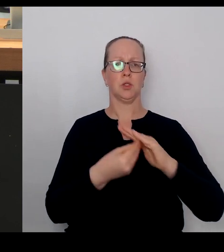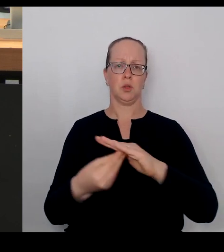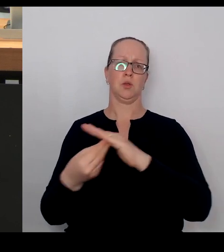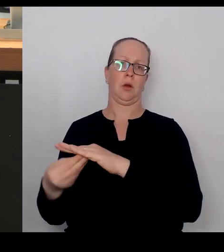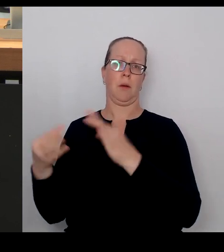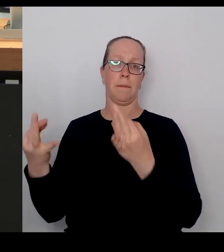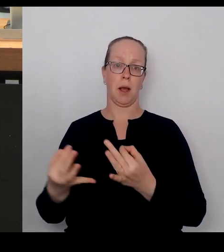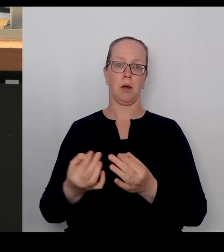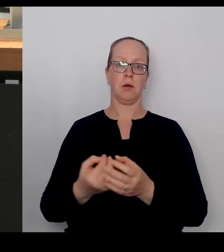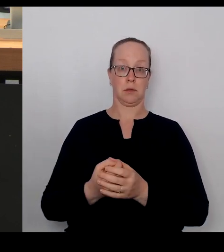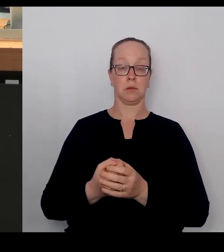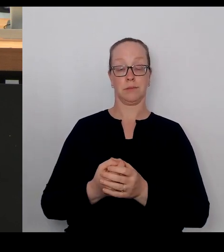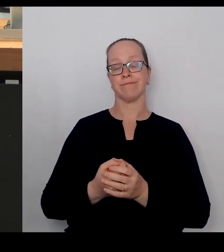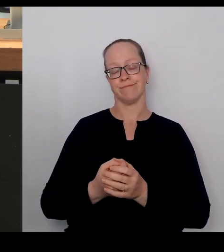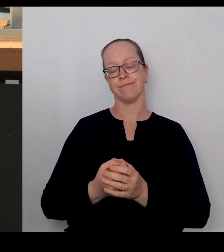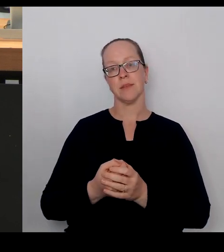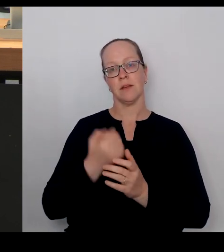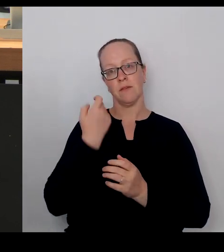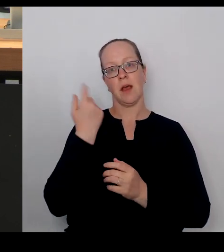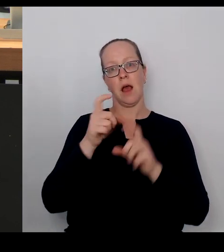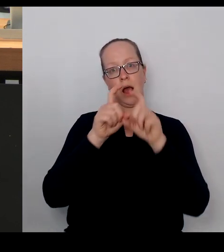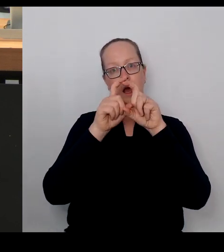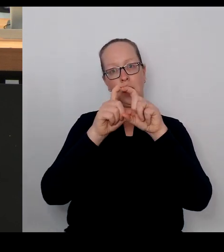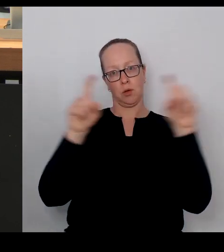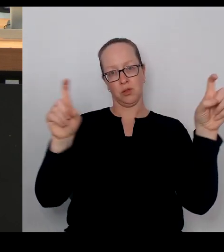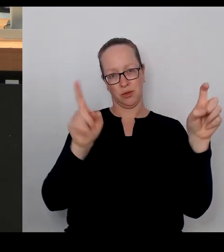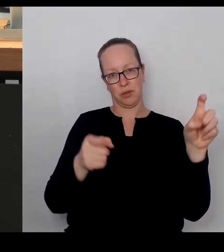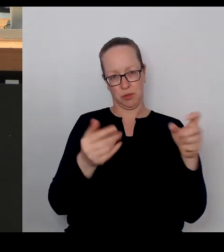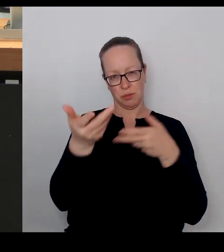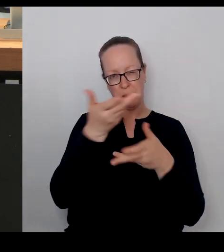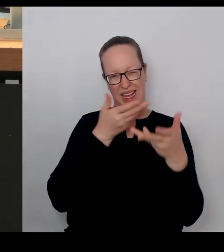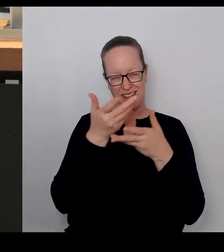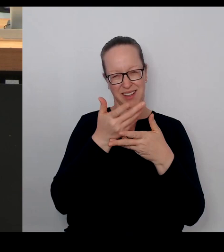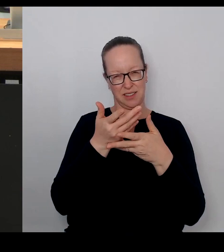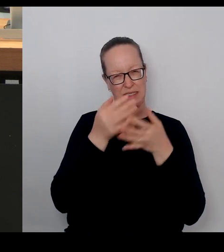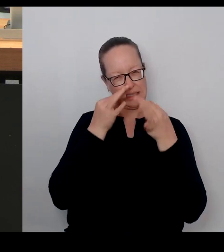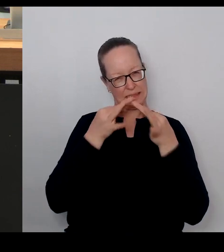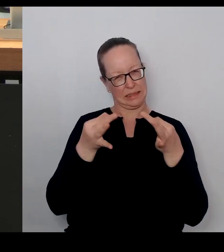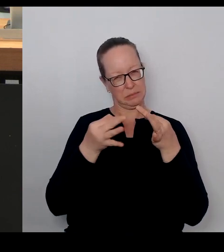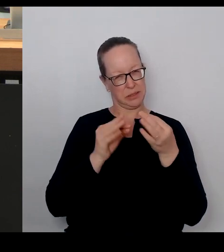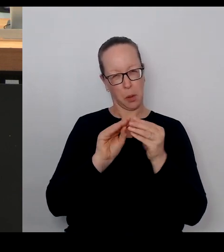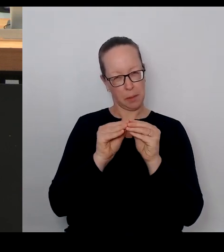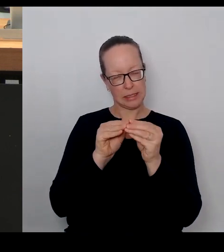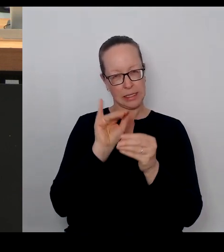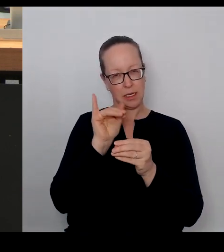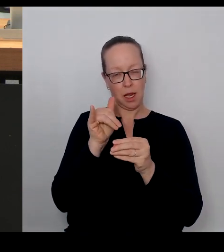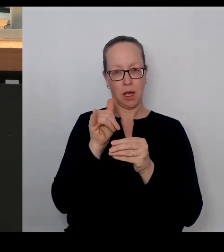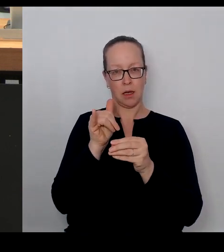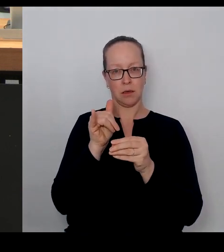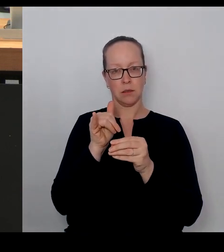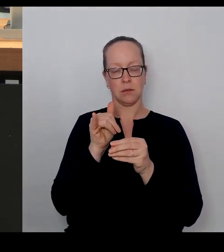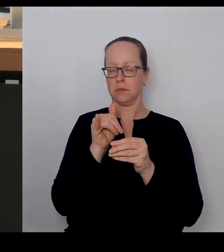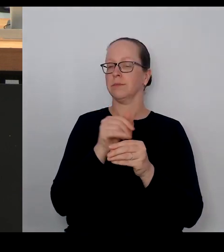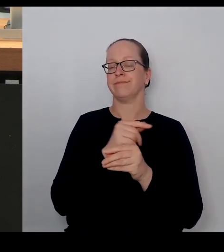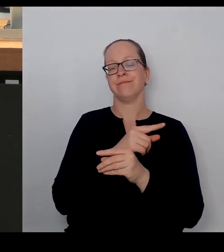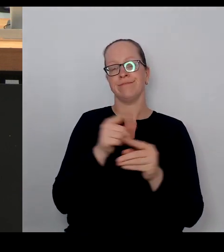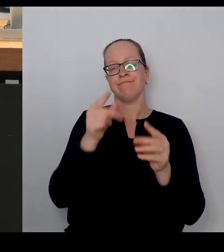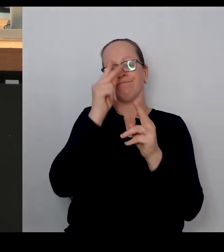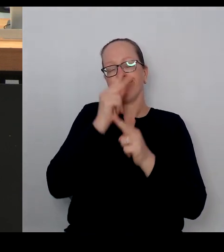ich, nicht so genau hin. Aber das beraten wir dann im Ausschuss, nämlich in den unterschiedlich festgesetzten Sätzen. Für jeden Pflegegrad in der ambulanten Pflege